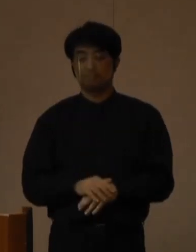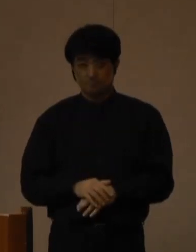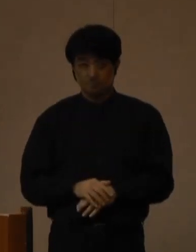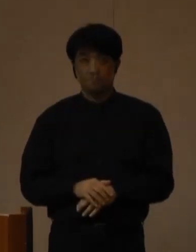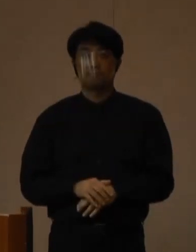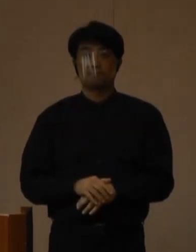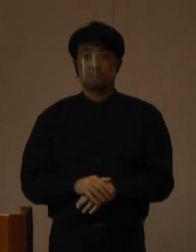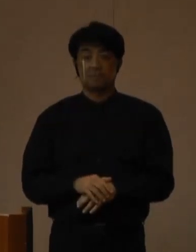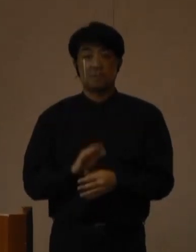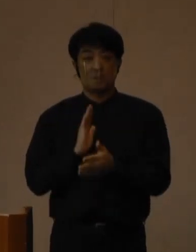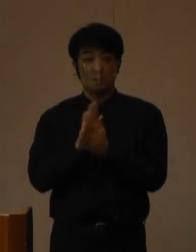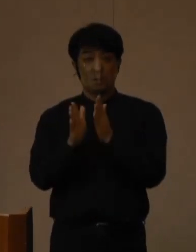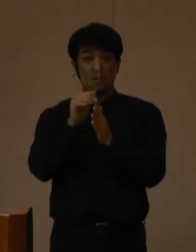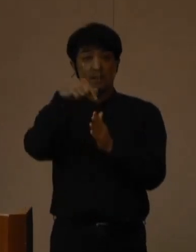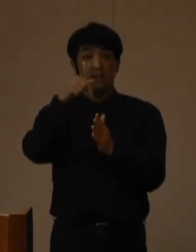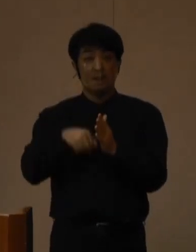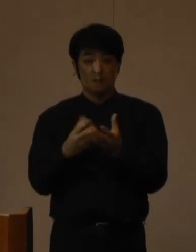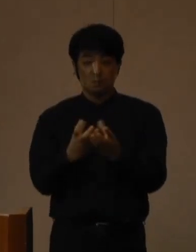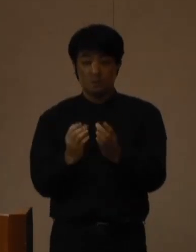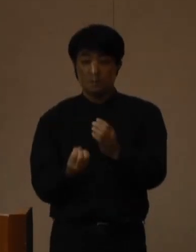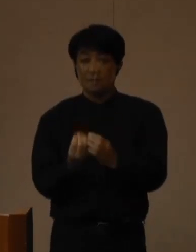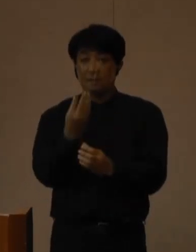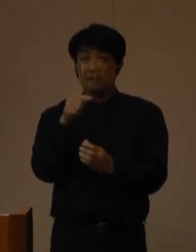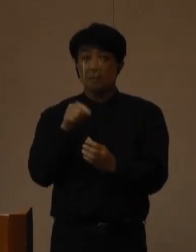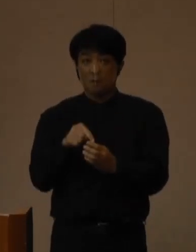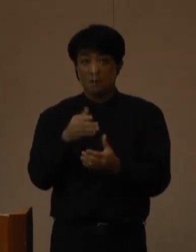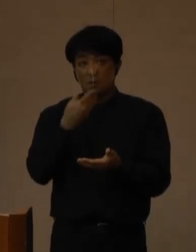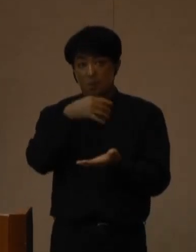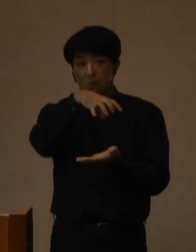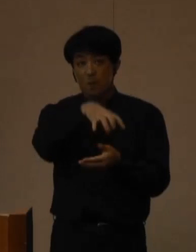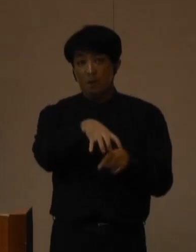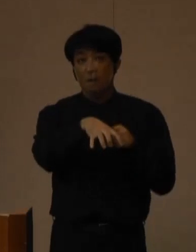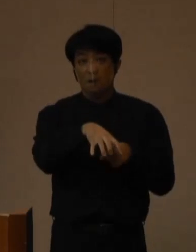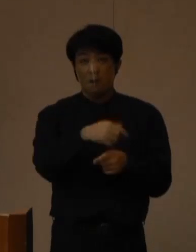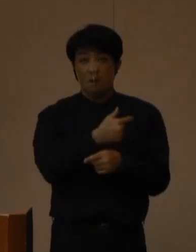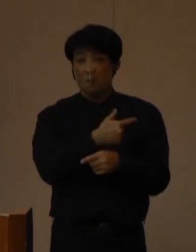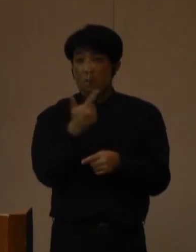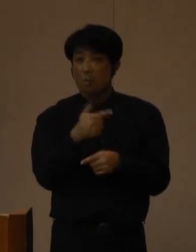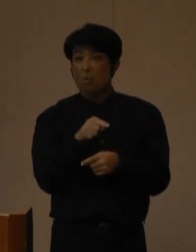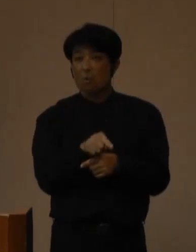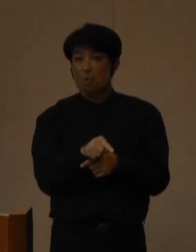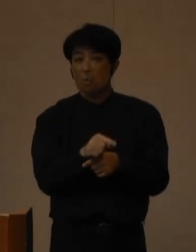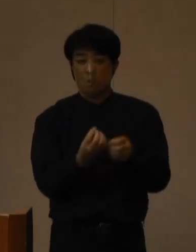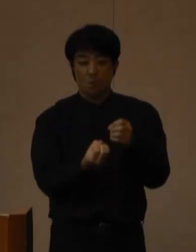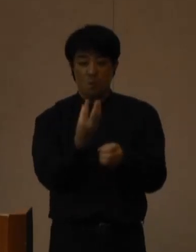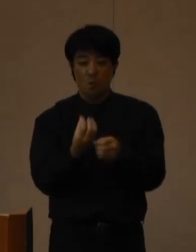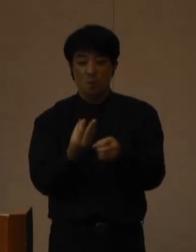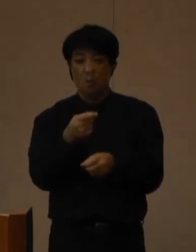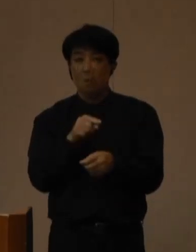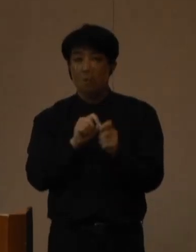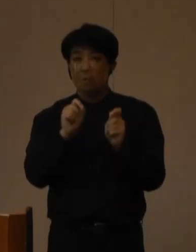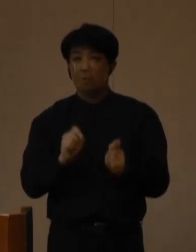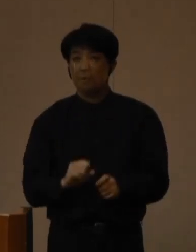ただし、県内で発生したクラスターは、飲食を伴う会食が一番多い要因 となっている事から、